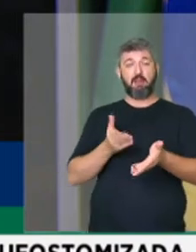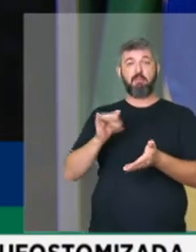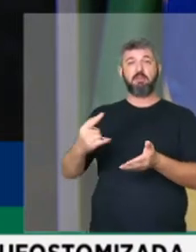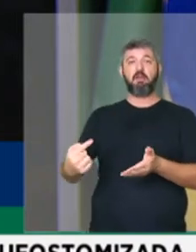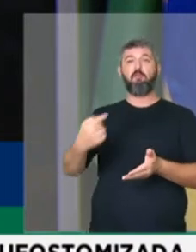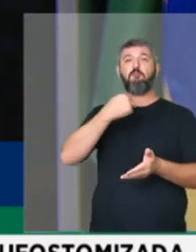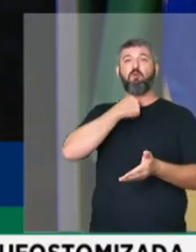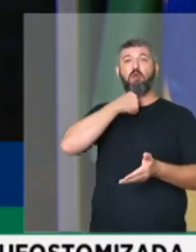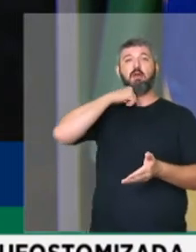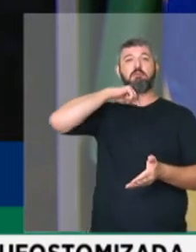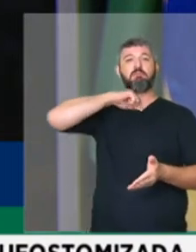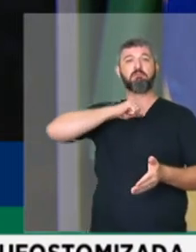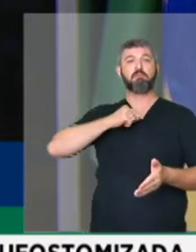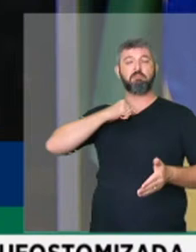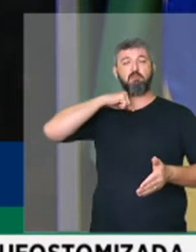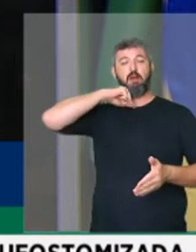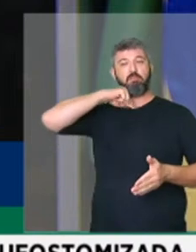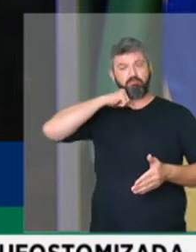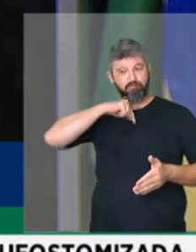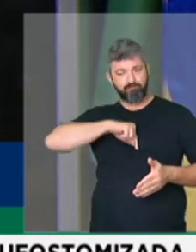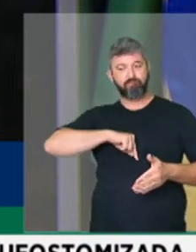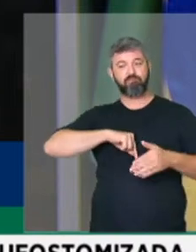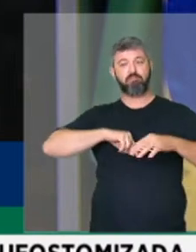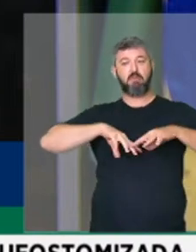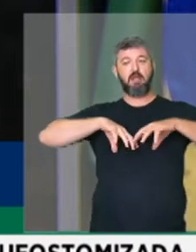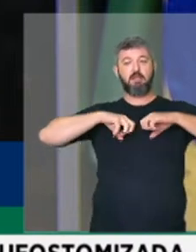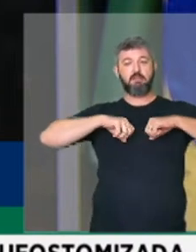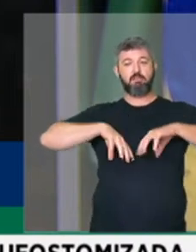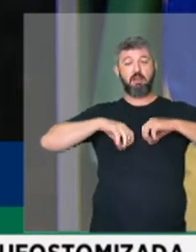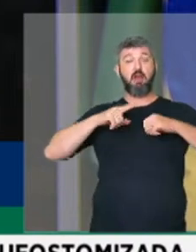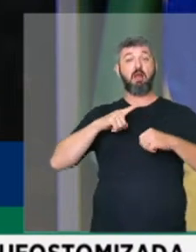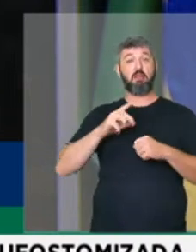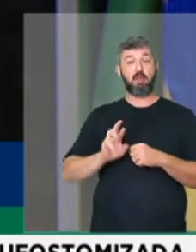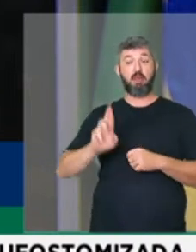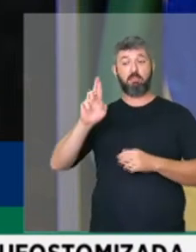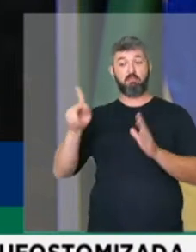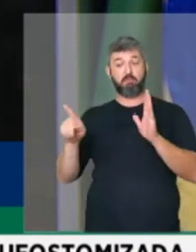GRANDE PONTO DESSE ASSUNTO QUE A DECISÃO DE TRACS OTIMIZAR UMA CRIANÇA PASSA POR PROCESSO INTERDISCIPLINAR